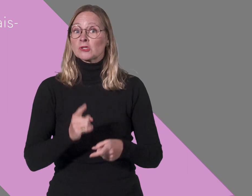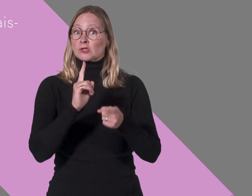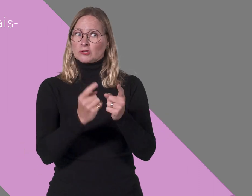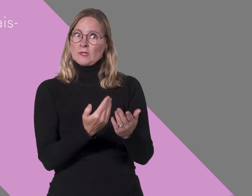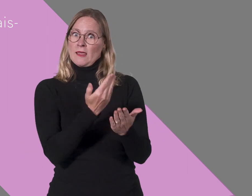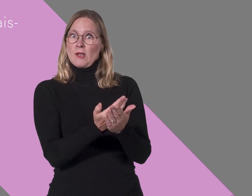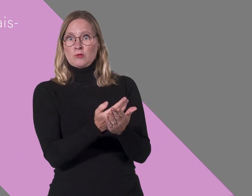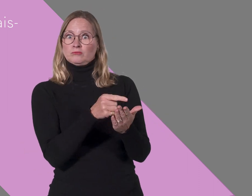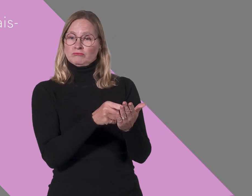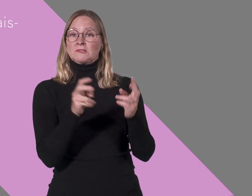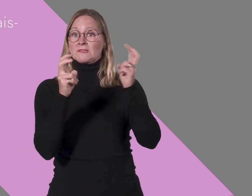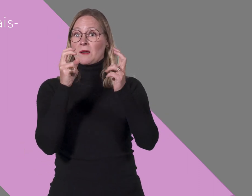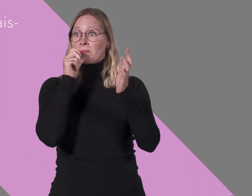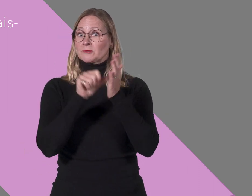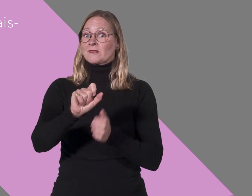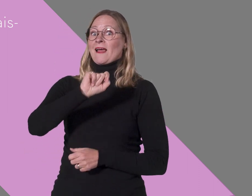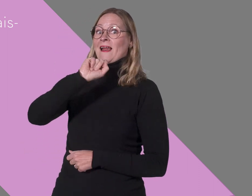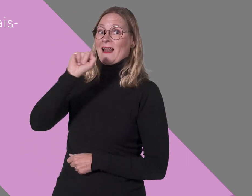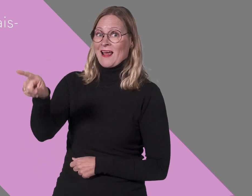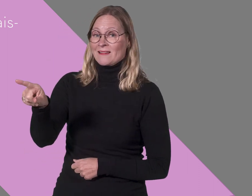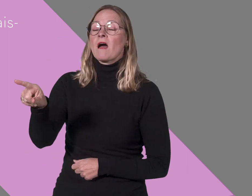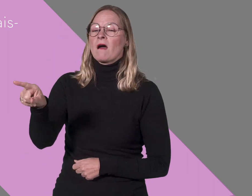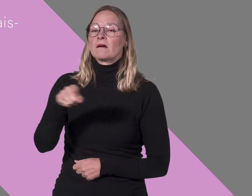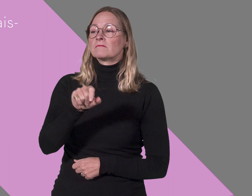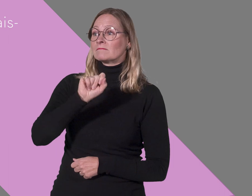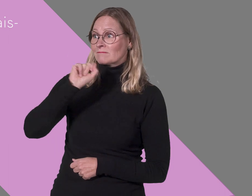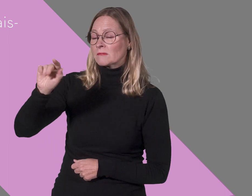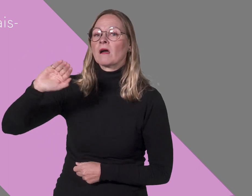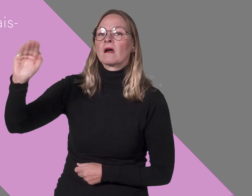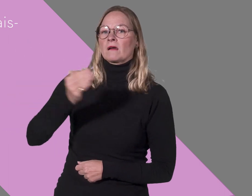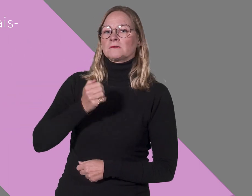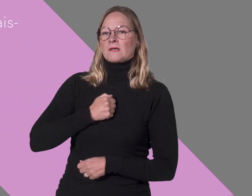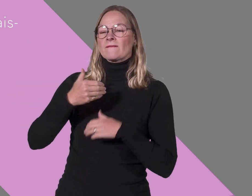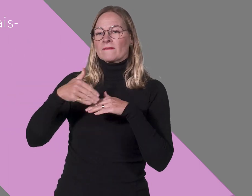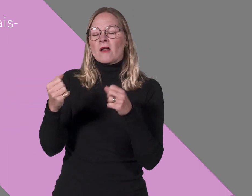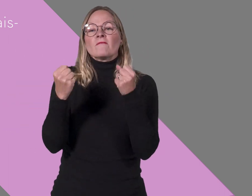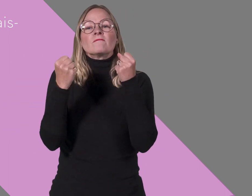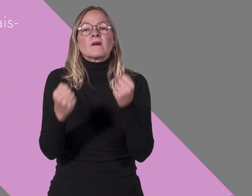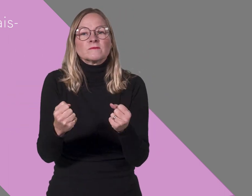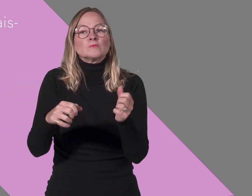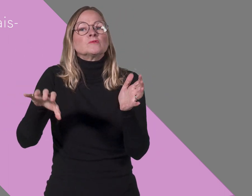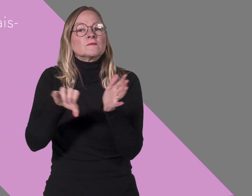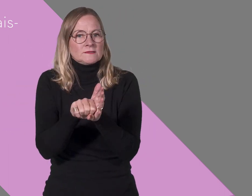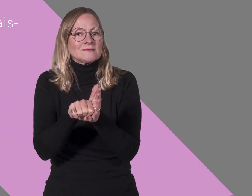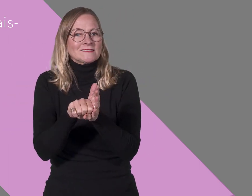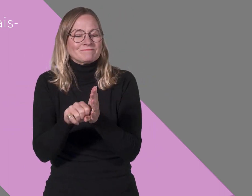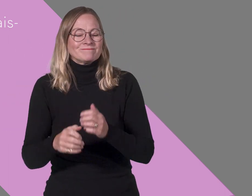Sähköpostitse lähetetystä ehdotuksesta tulee vahvistusviesti, - kun se on vastaanotettu.